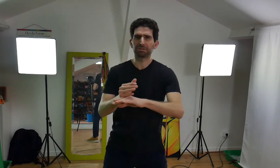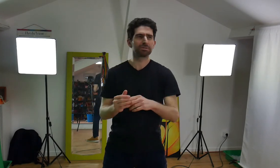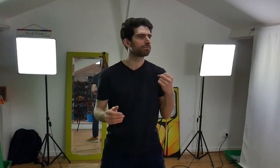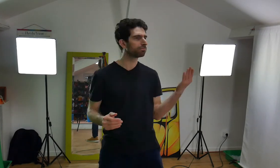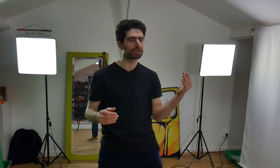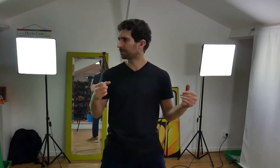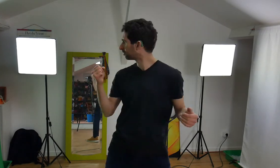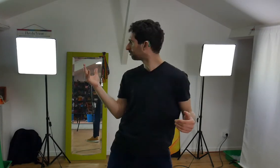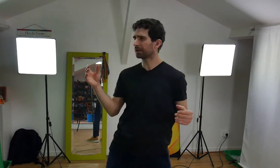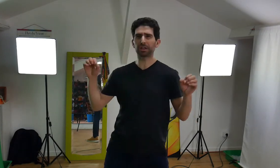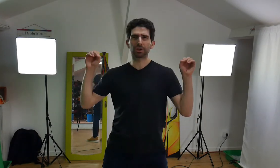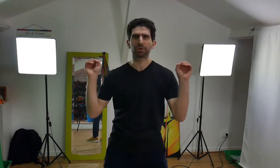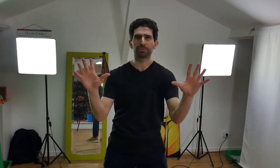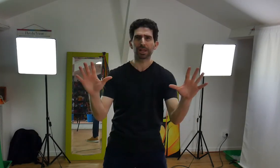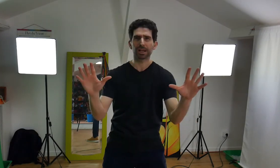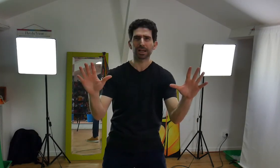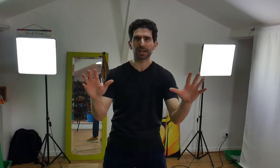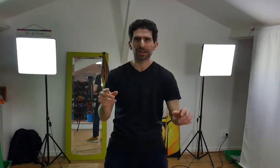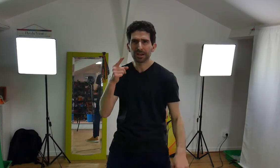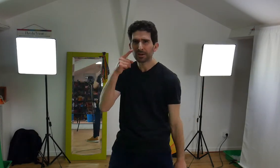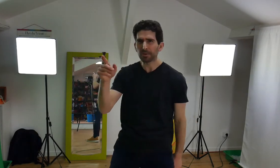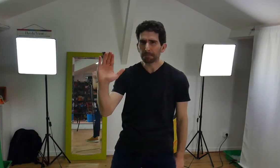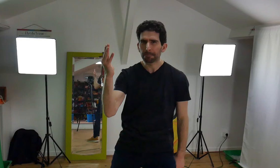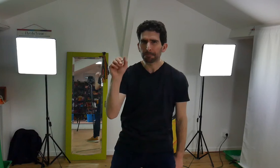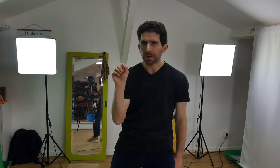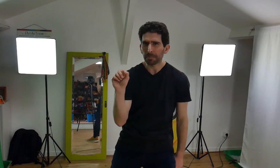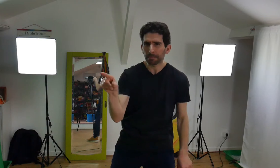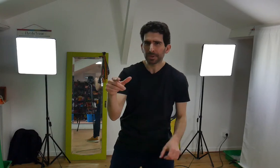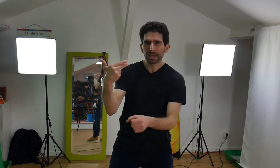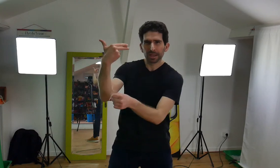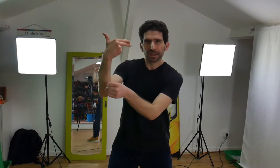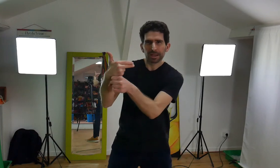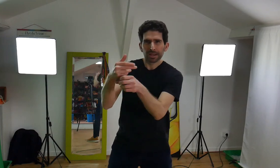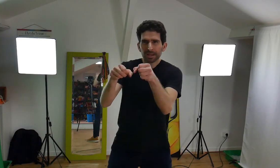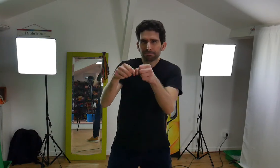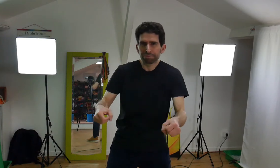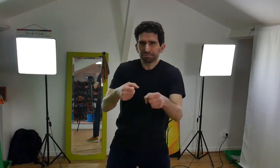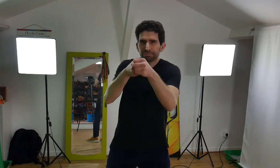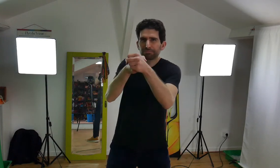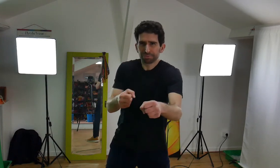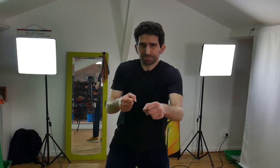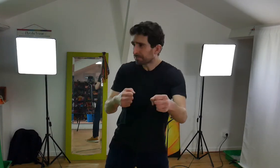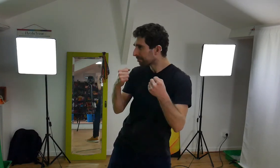Voici deux softbox. Dans le miroir, tu verras le trépied et la caméra qui me filme.